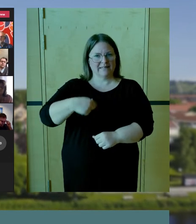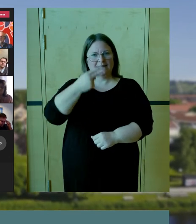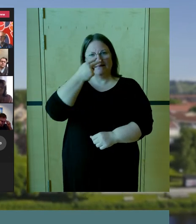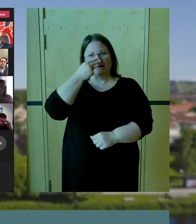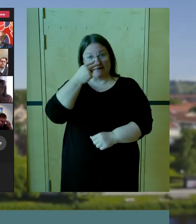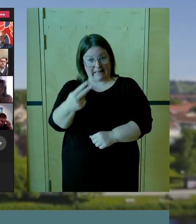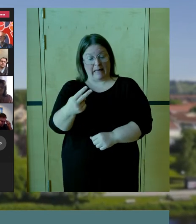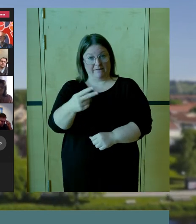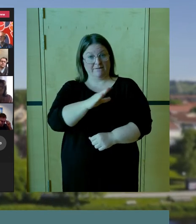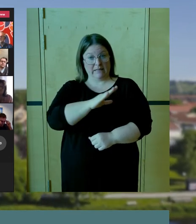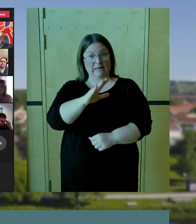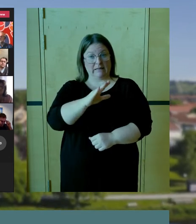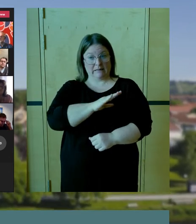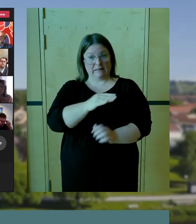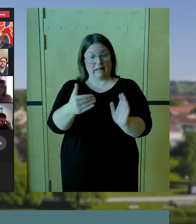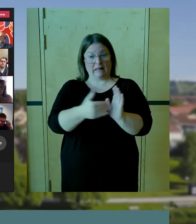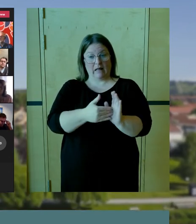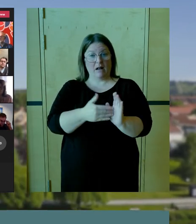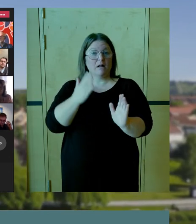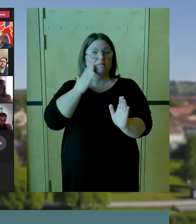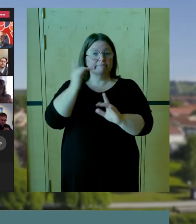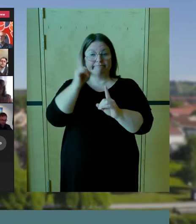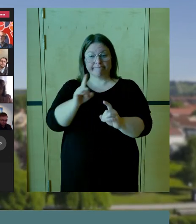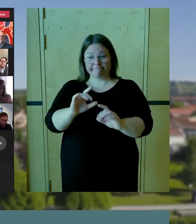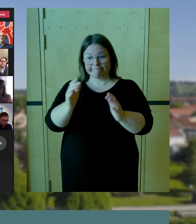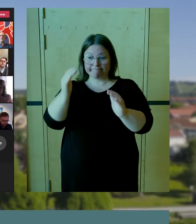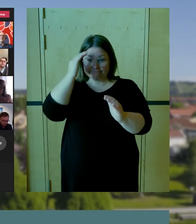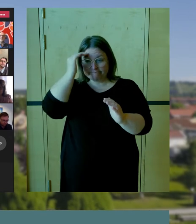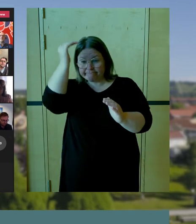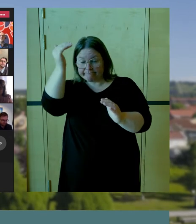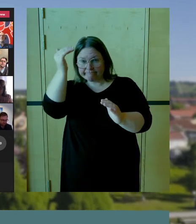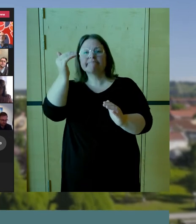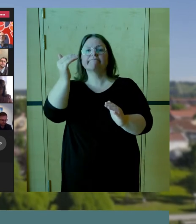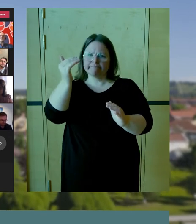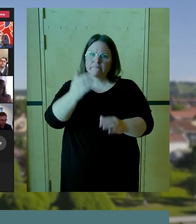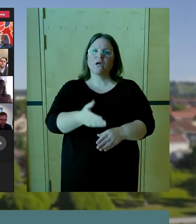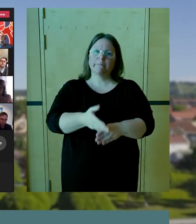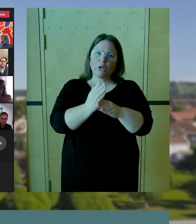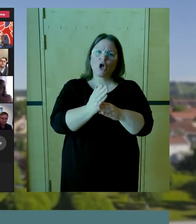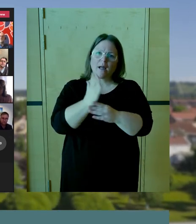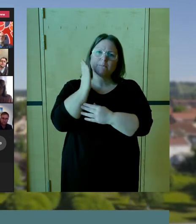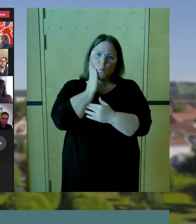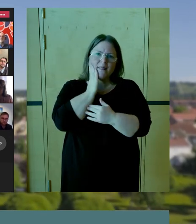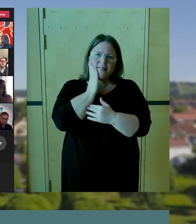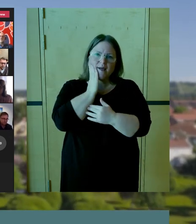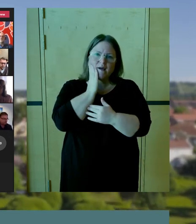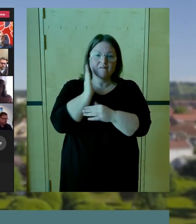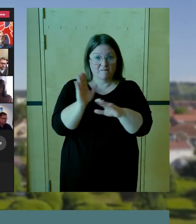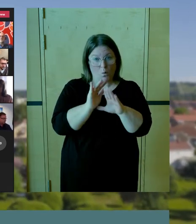Åldrande befolkning i form utav att bygga ett fullstort vård och omsorgsboende Koppla in